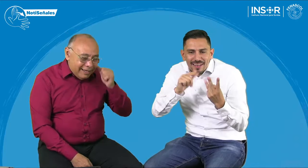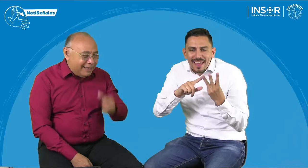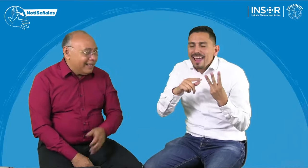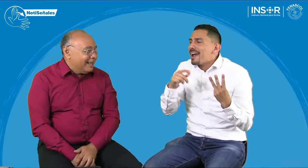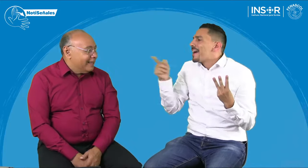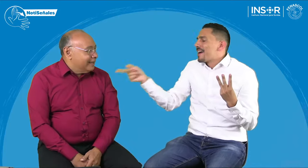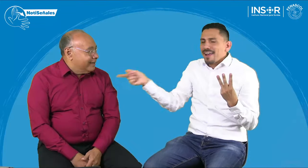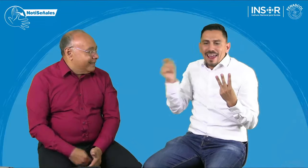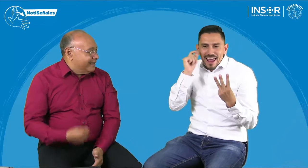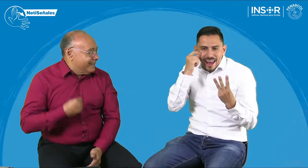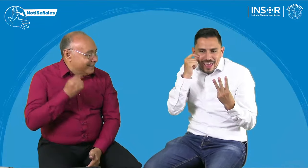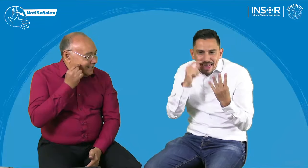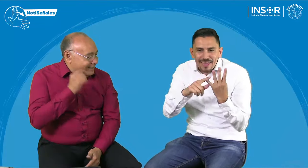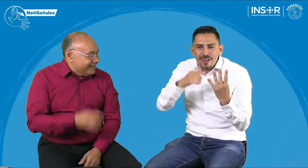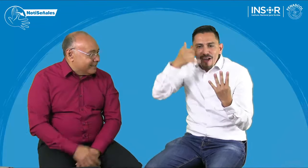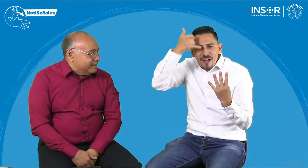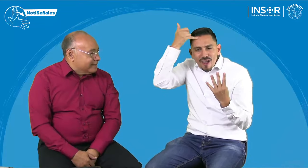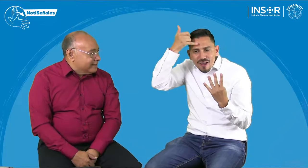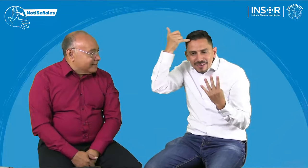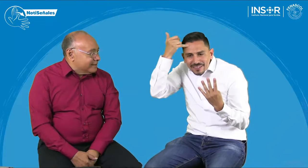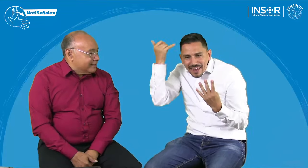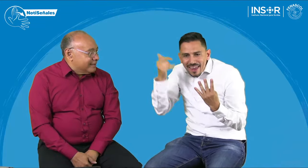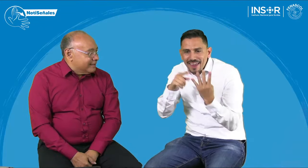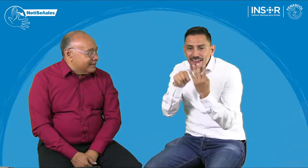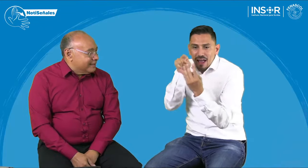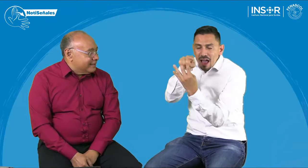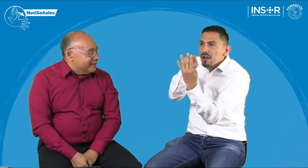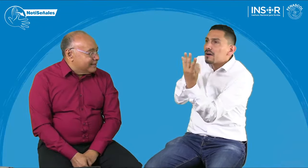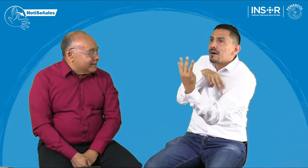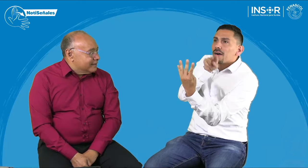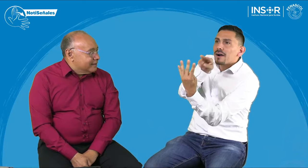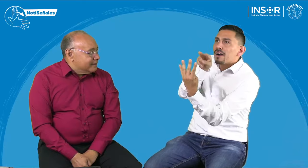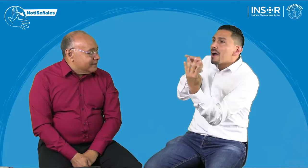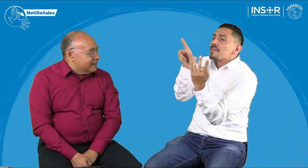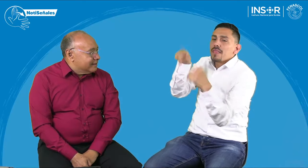Joseph como su equipo Patricia